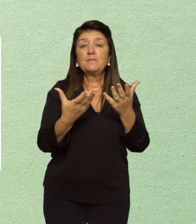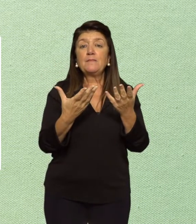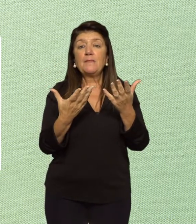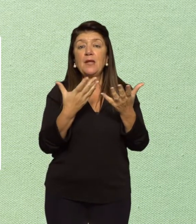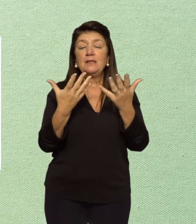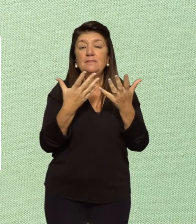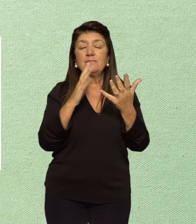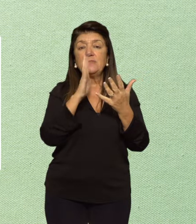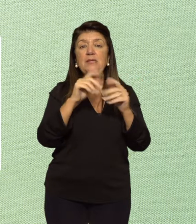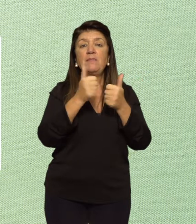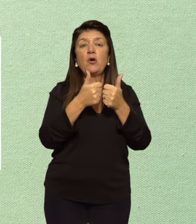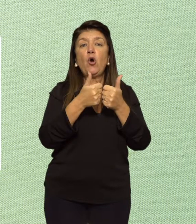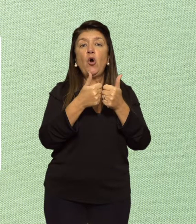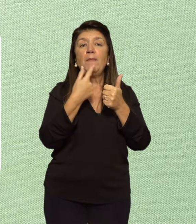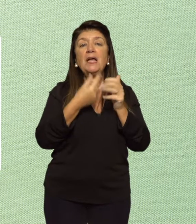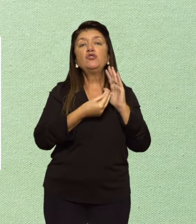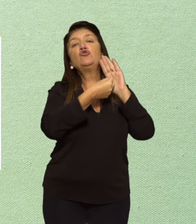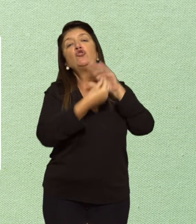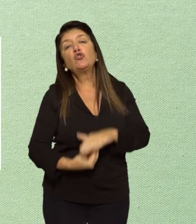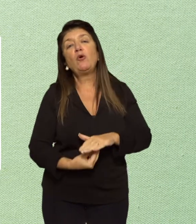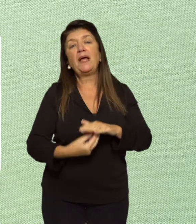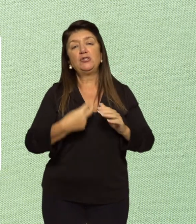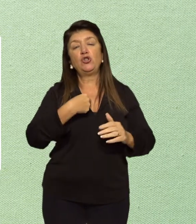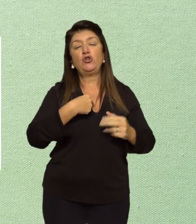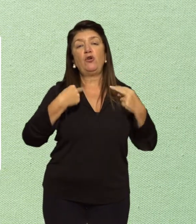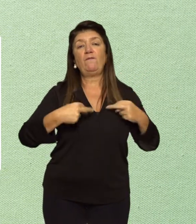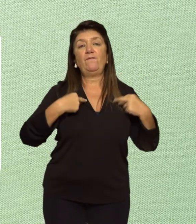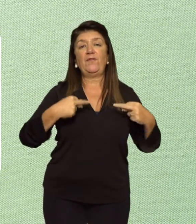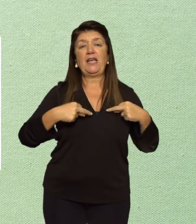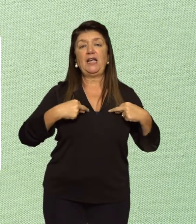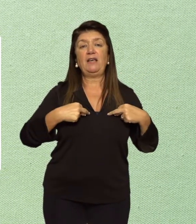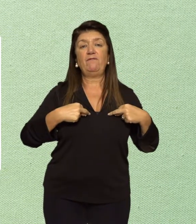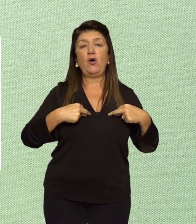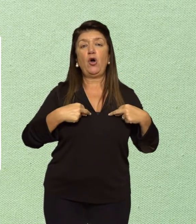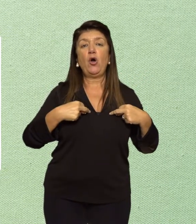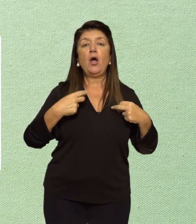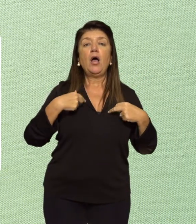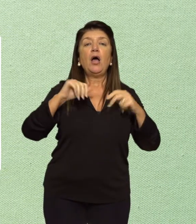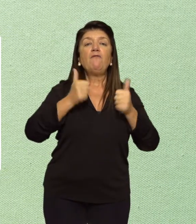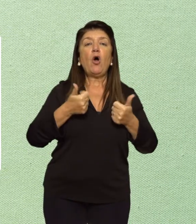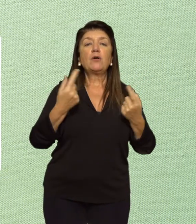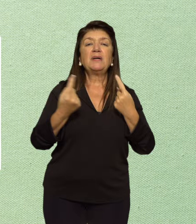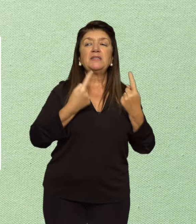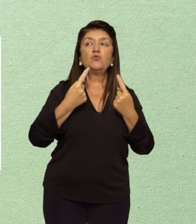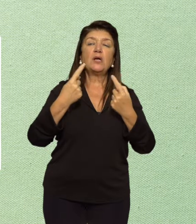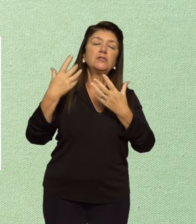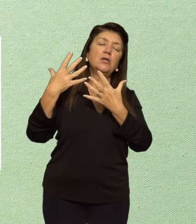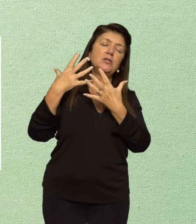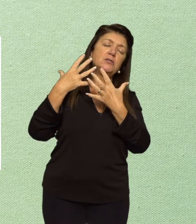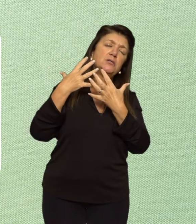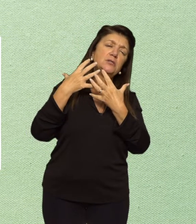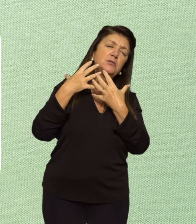di sottomissione, quindi io vivo qualcosa che mi che mi sopprime in qualche modo eppure, per